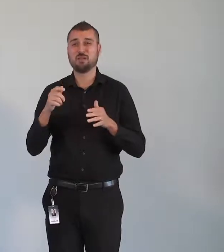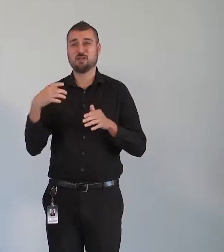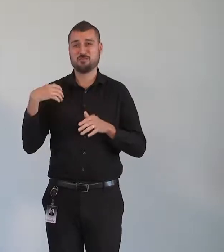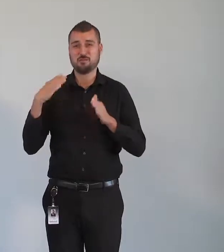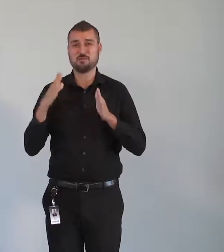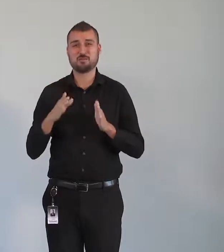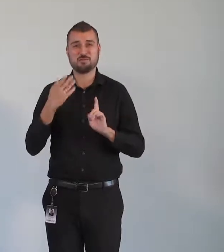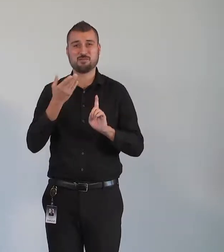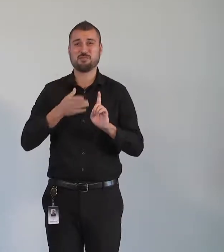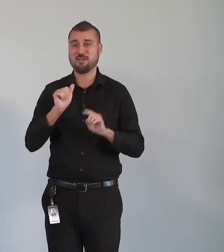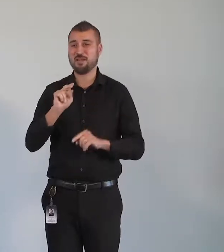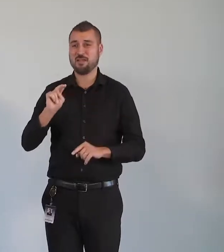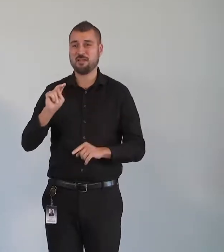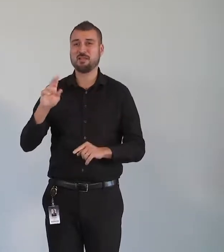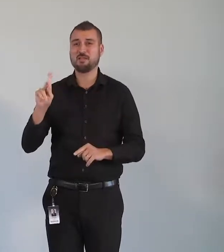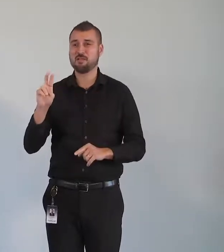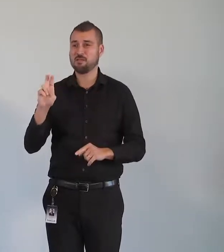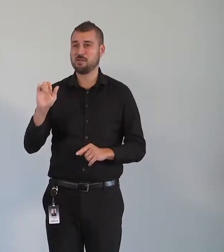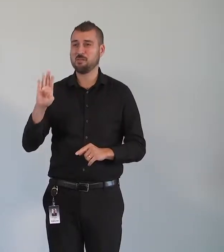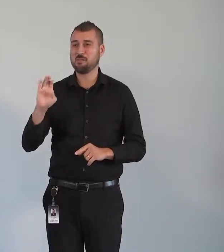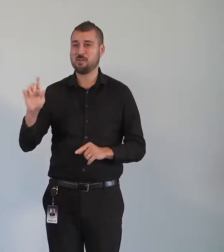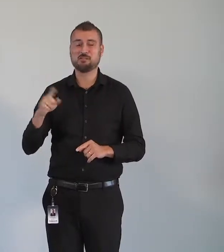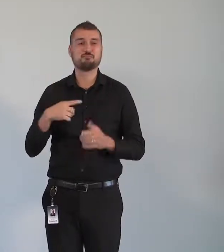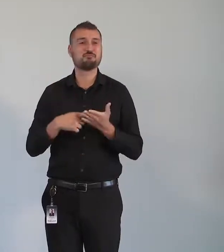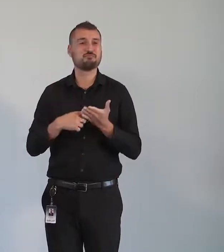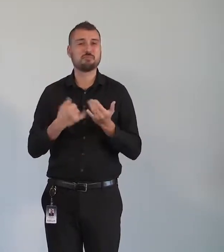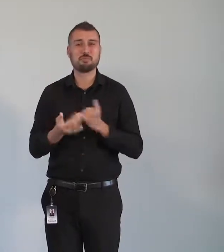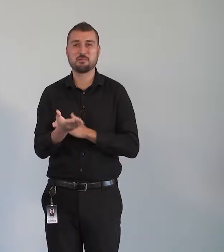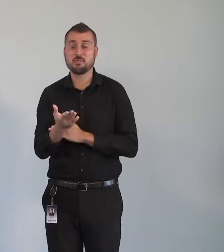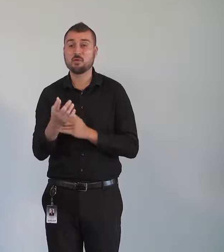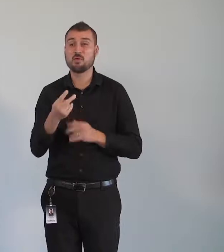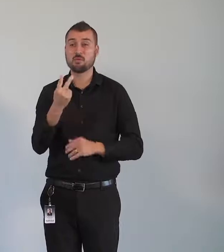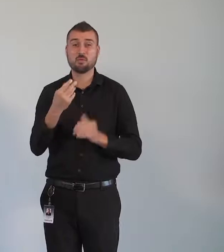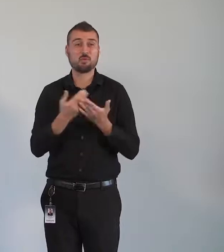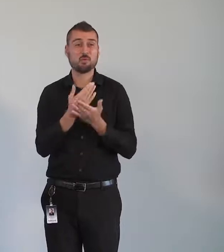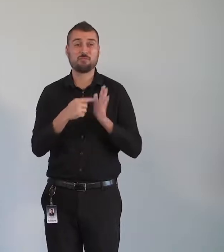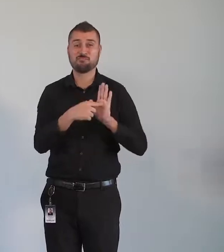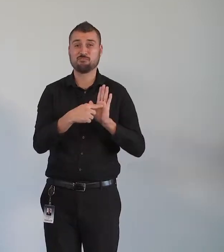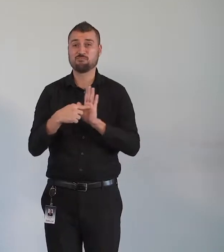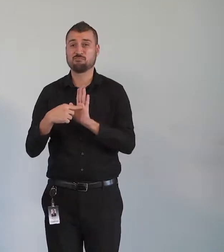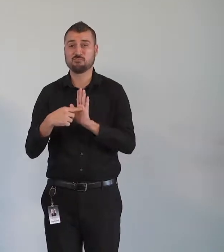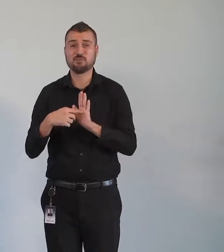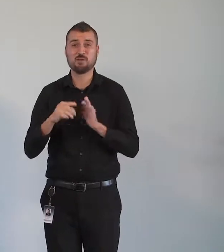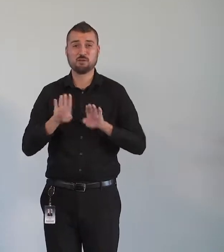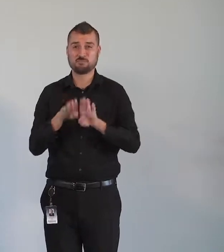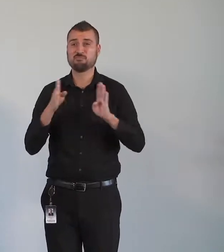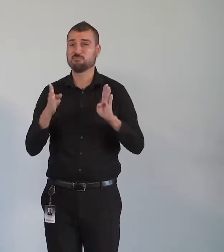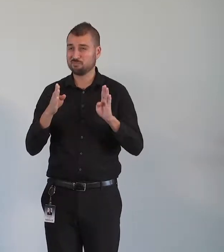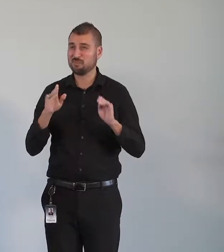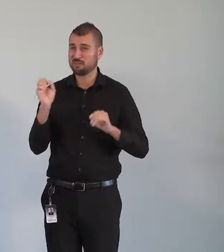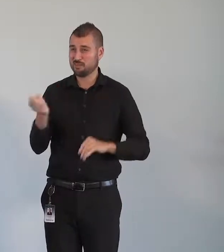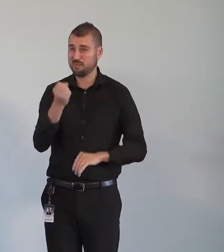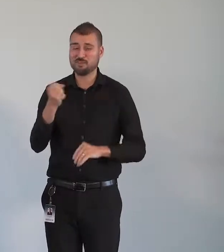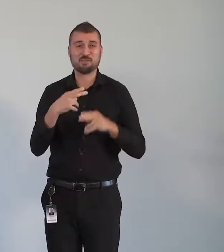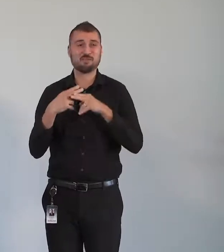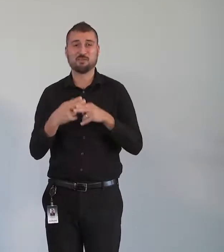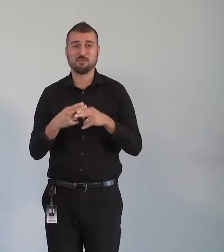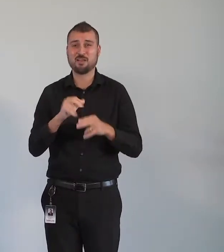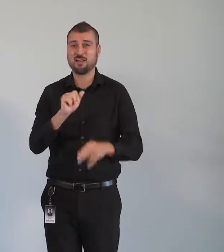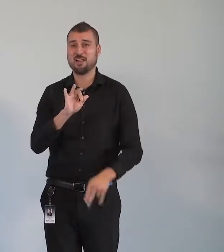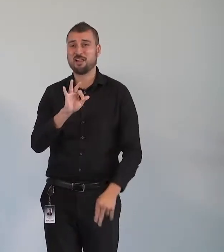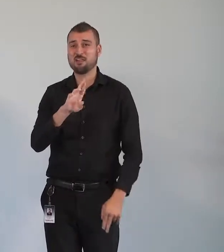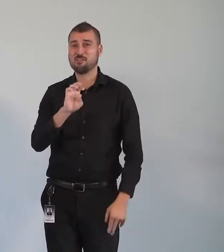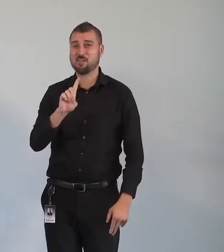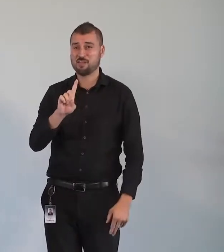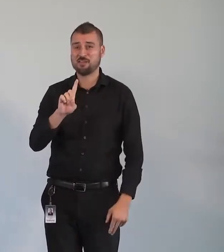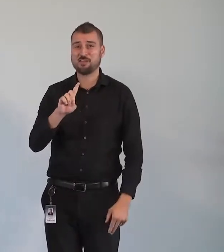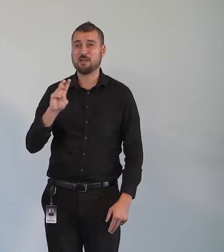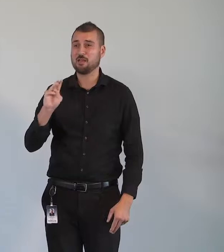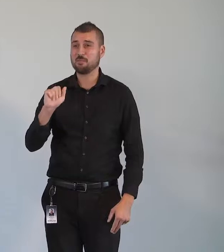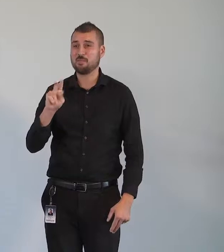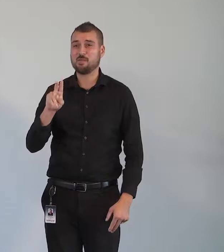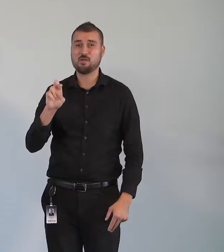ella está discutiendo esta mañana dos nuevas exhibiciones que se inauguran el sábado tituladas Alfred Maurer las obras